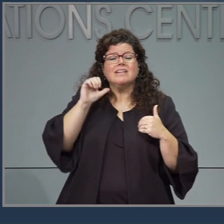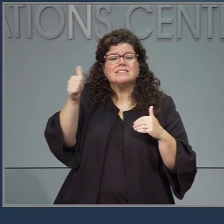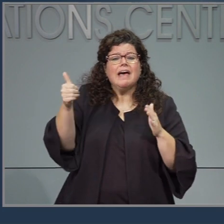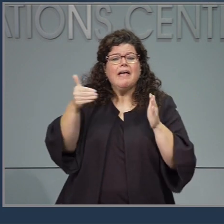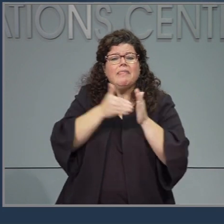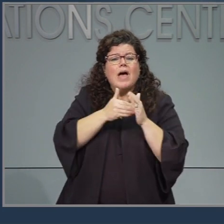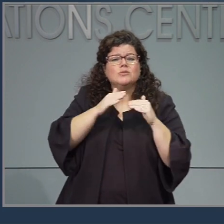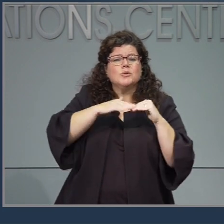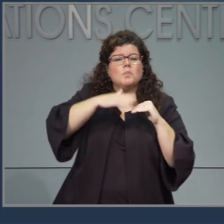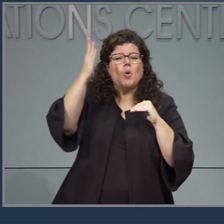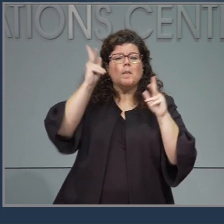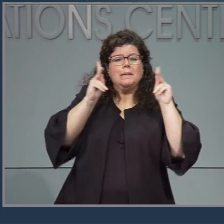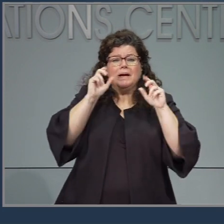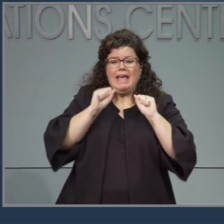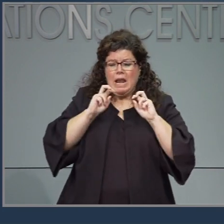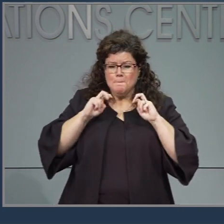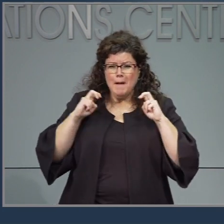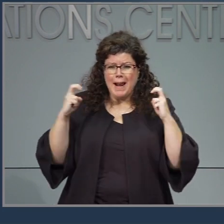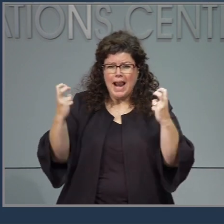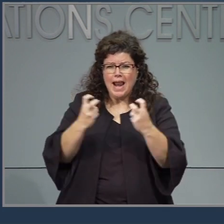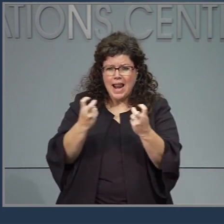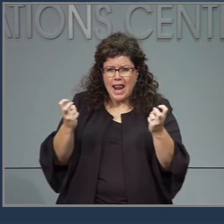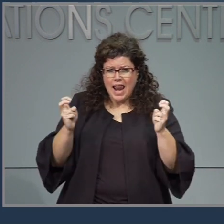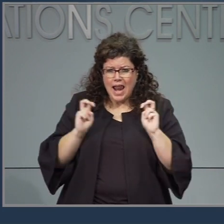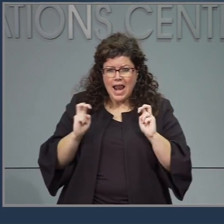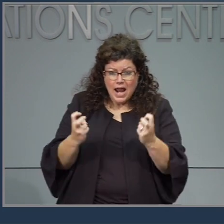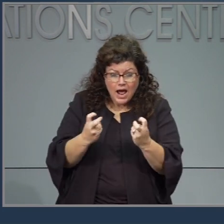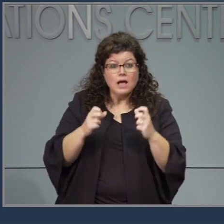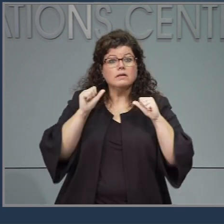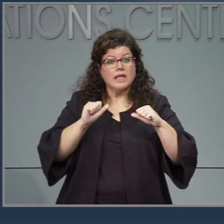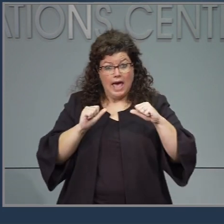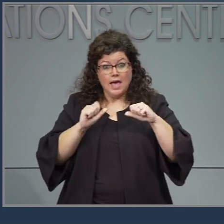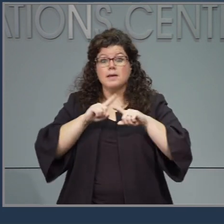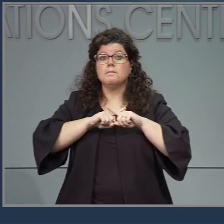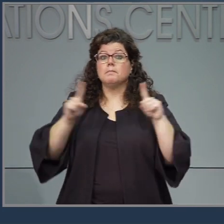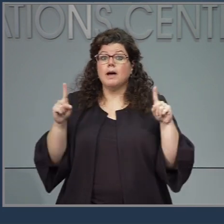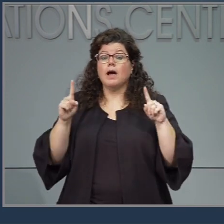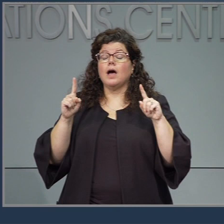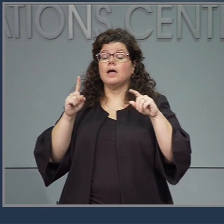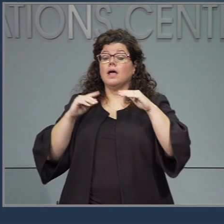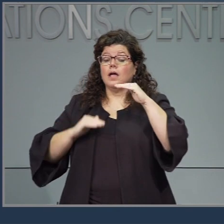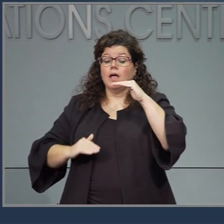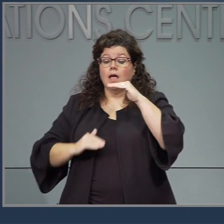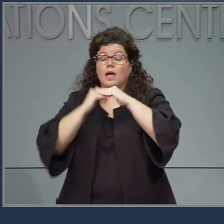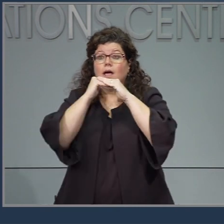ciento de ocupación, con otros protocolos de seguridad, como dijimos la semana pasada.